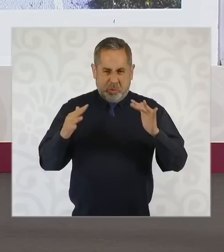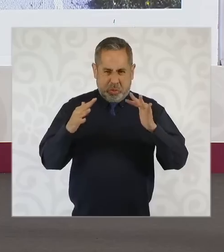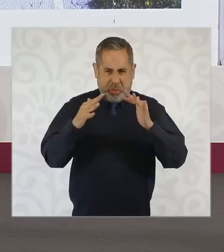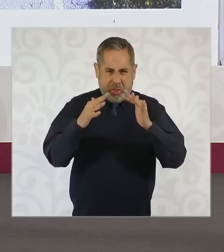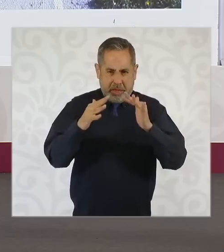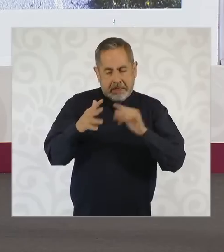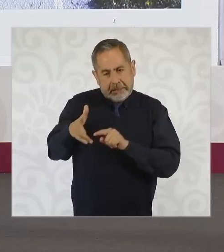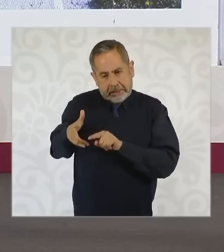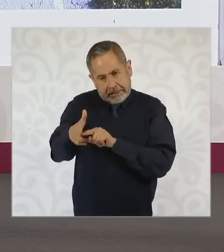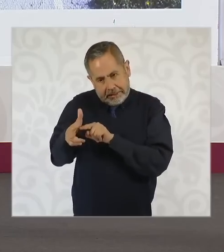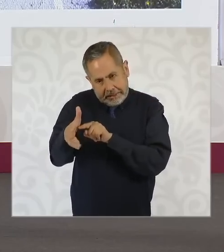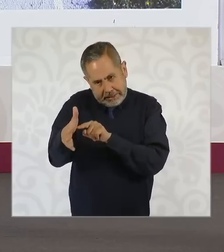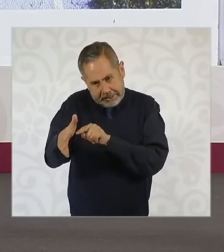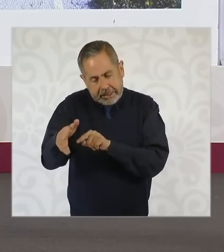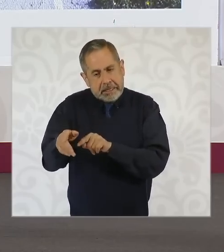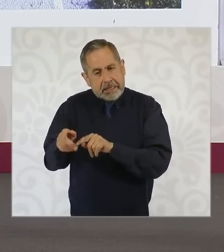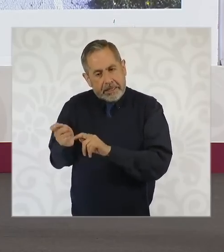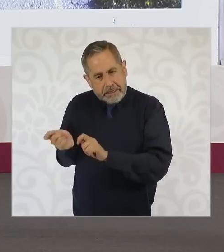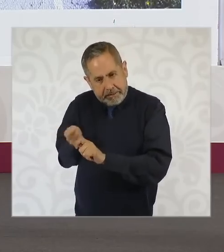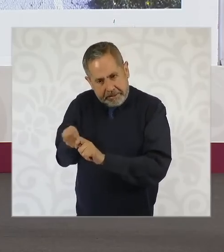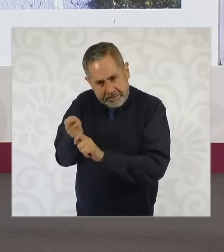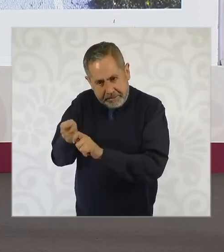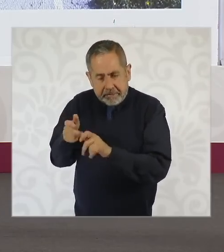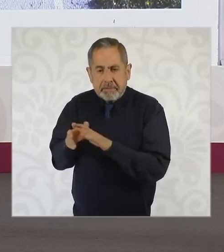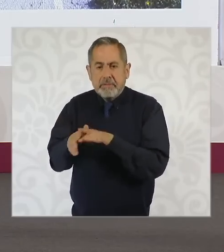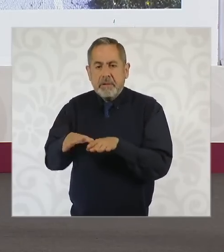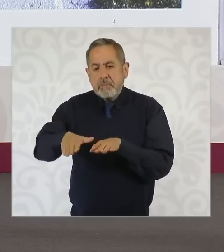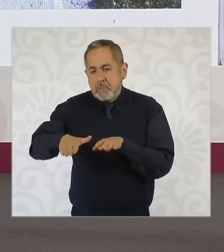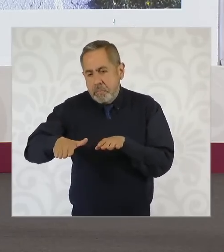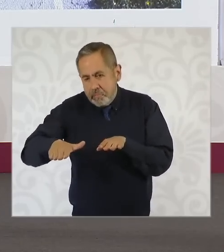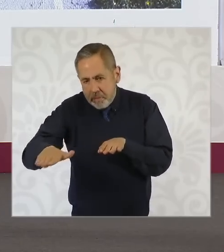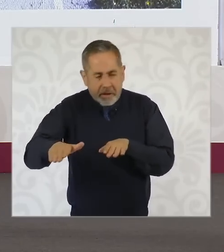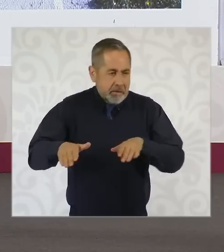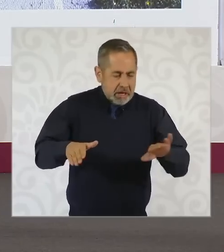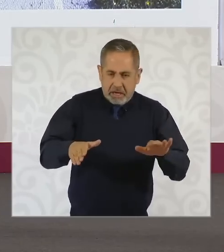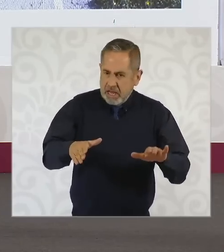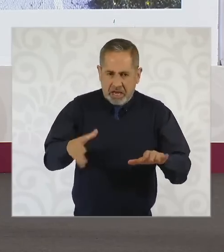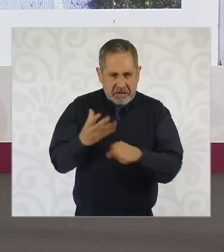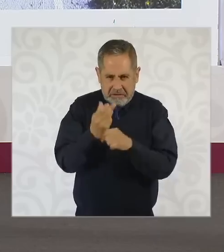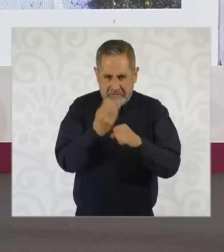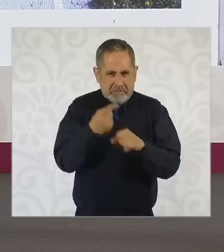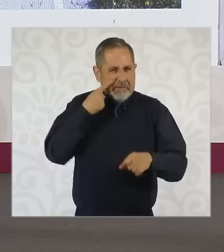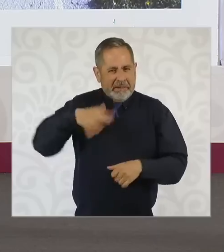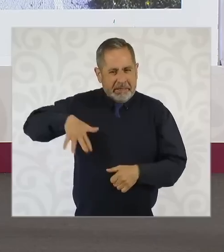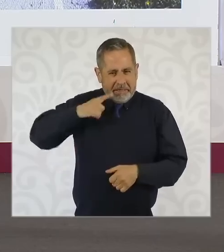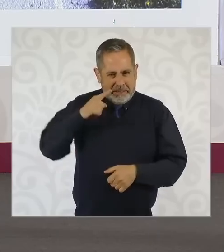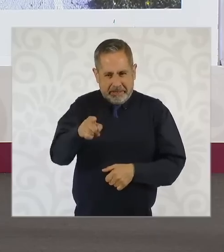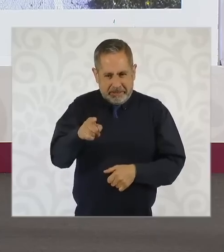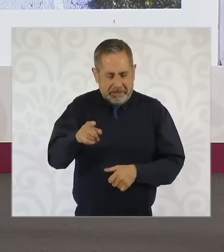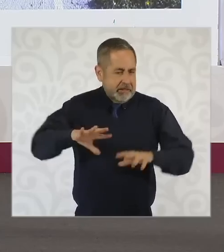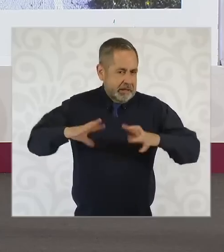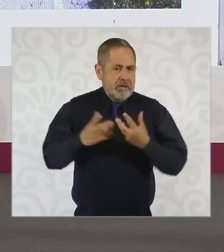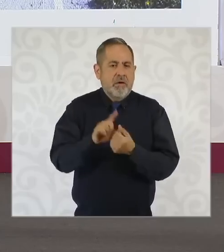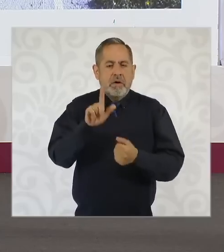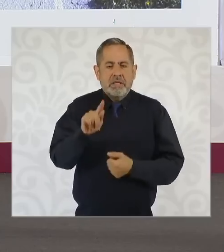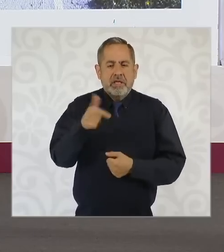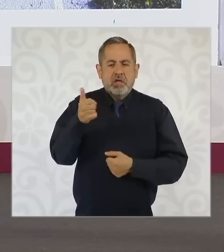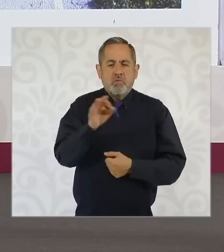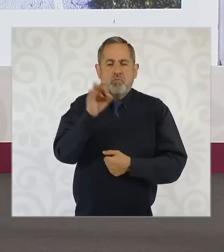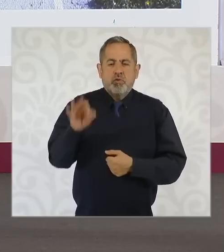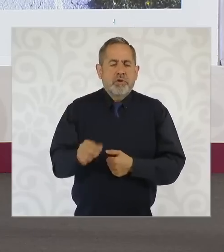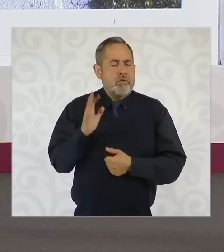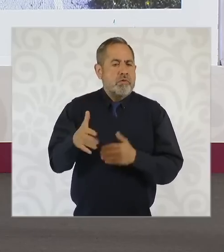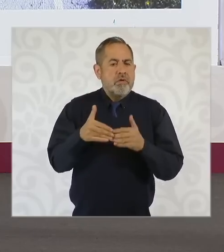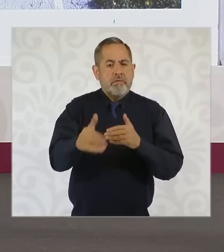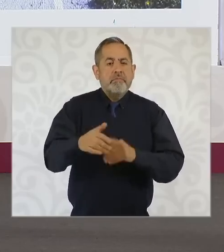alargan la vida de las de las carreteras en este como mencionaba 76 por de avance 33,000